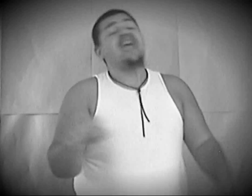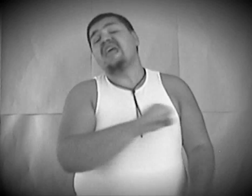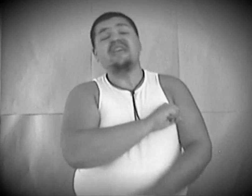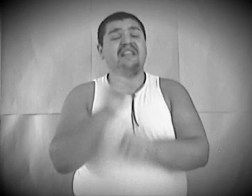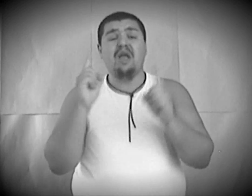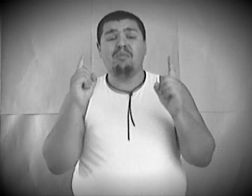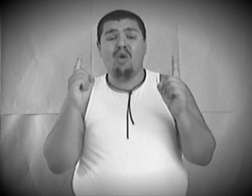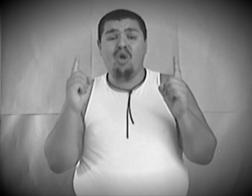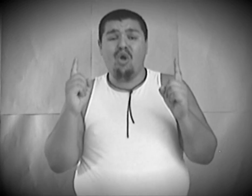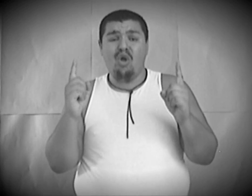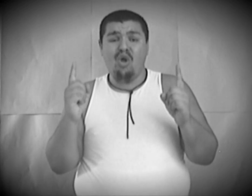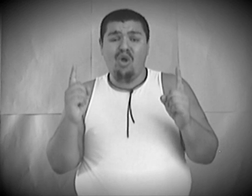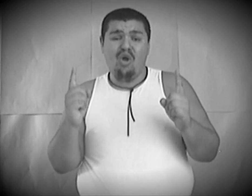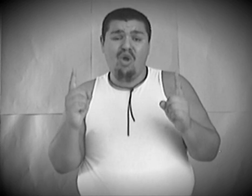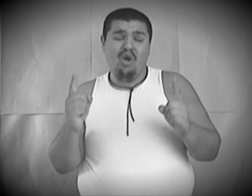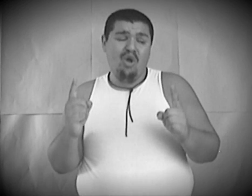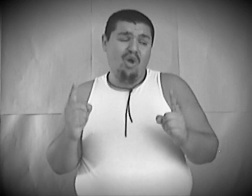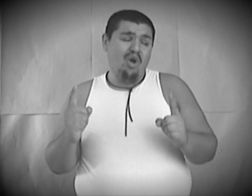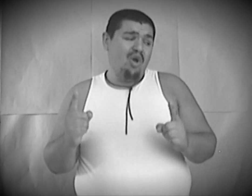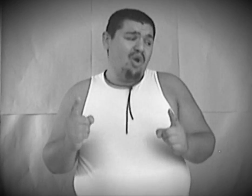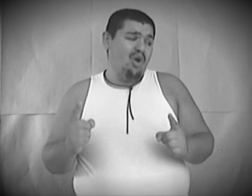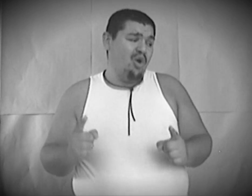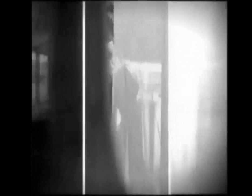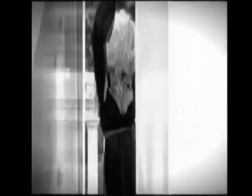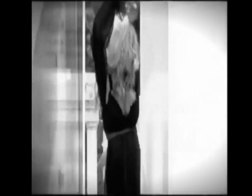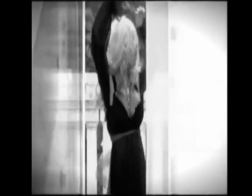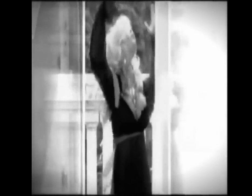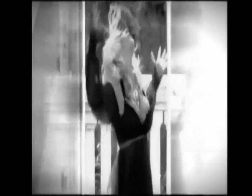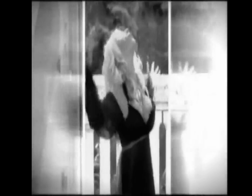и немога ... and I can't ...